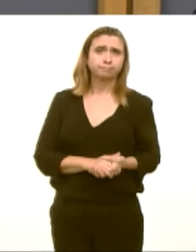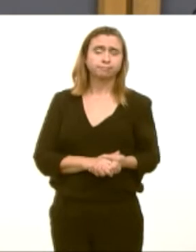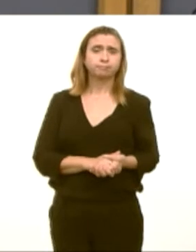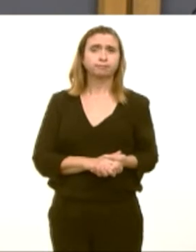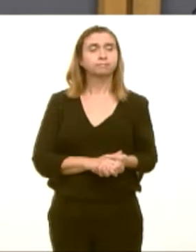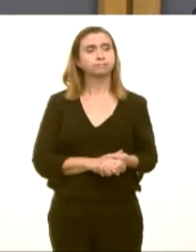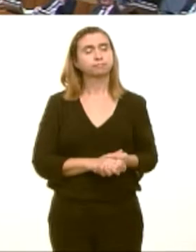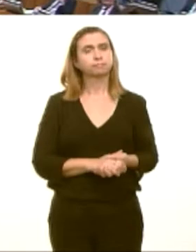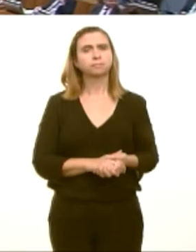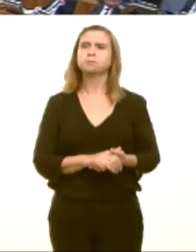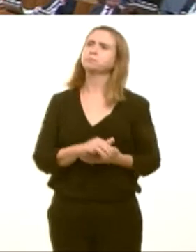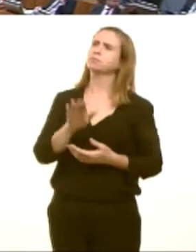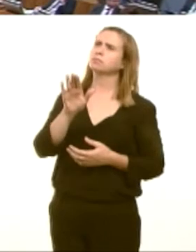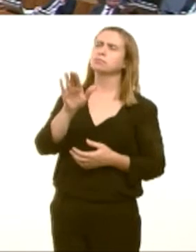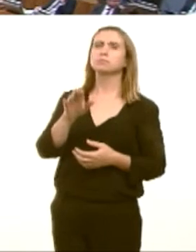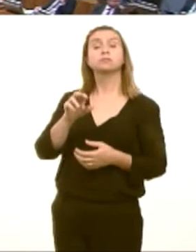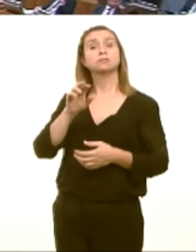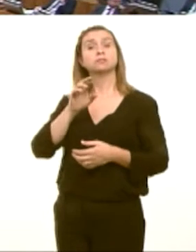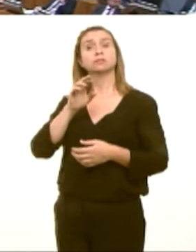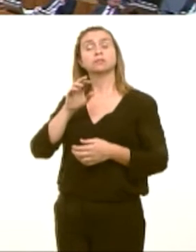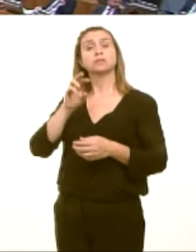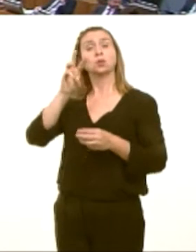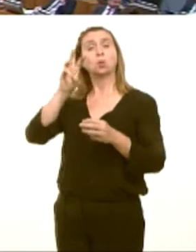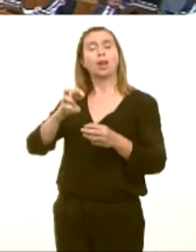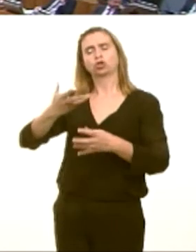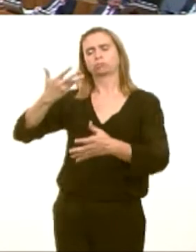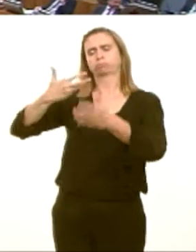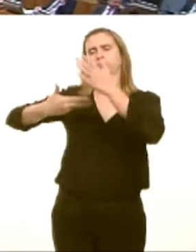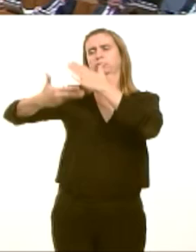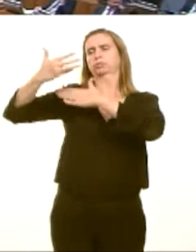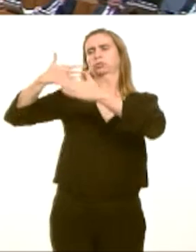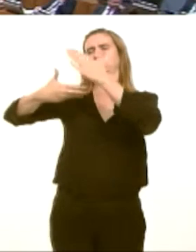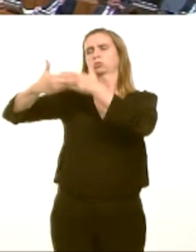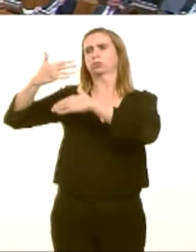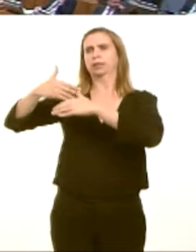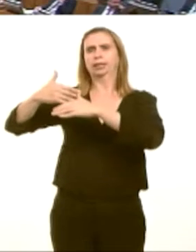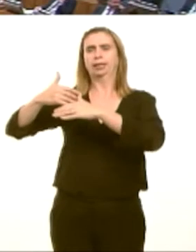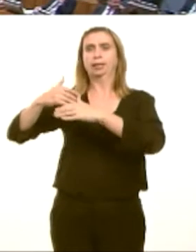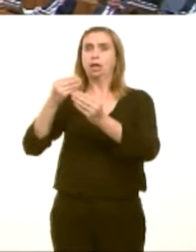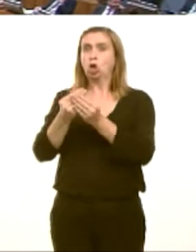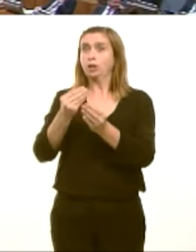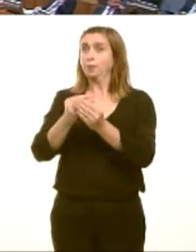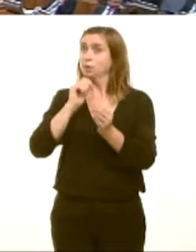Sut y mae Llywodraeth Cymru yn gwneud y gorau o effaith treftadaeth Cymru ar yr economi? OAQ(4)2474(FM) Carwyn Jones: We know that the heritage that